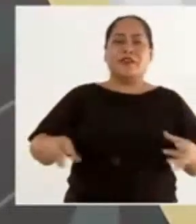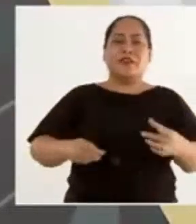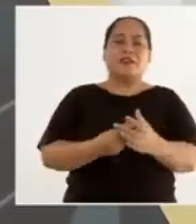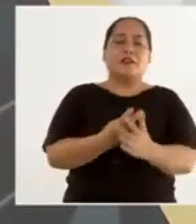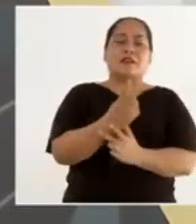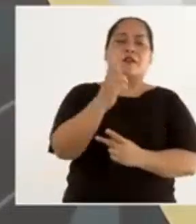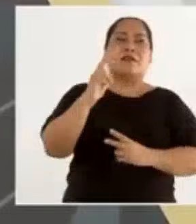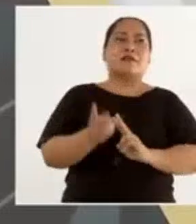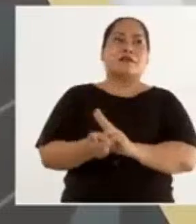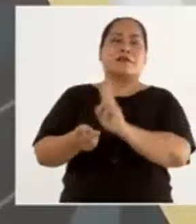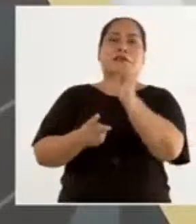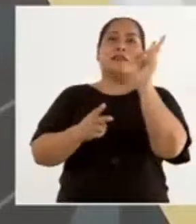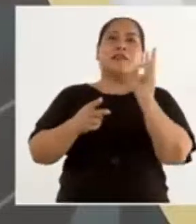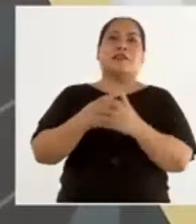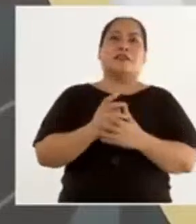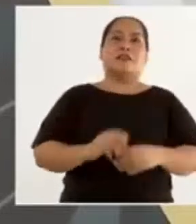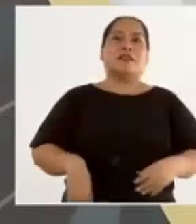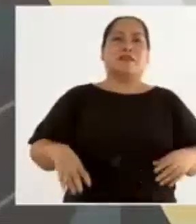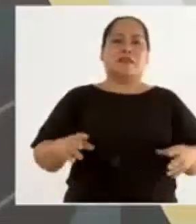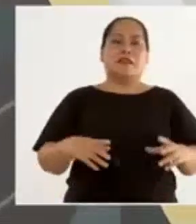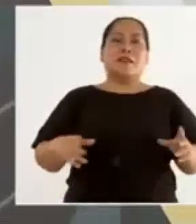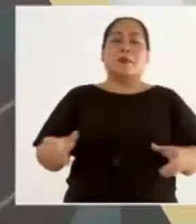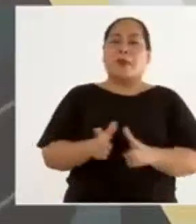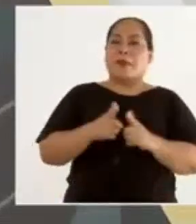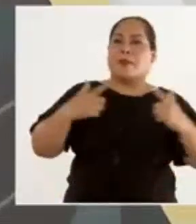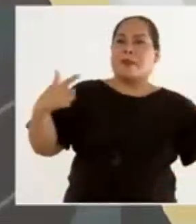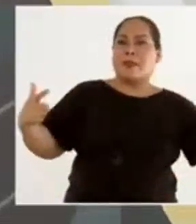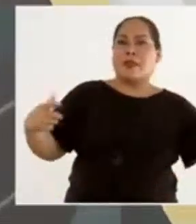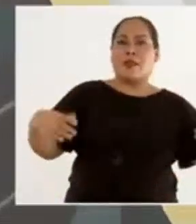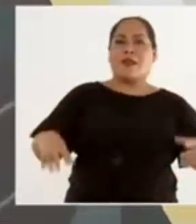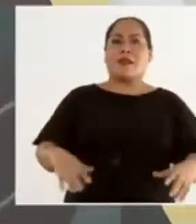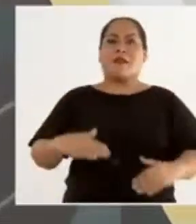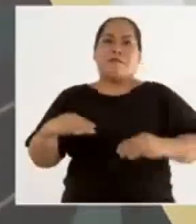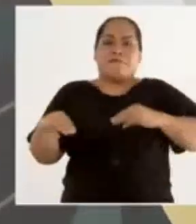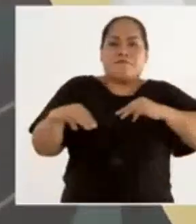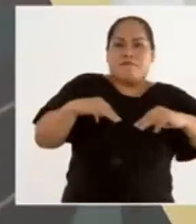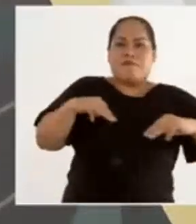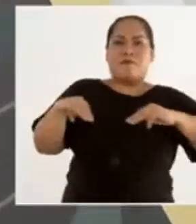populares. Lo decimos con firmeza, la salud es un derecho y tiene un nombre,